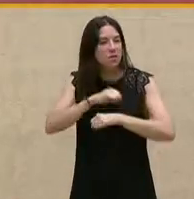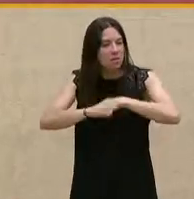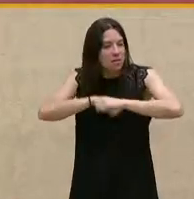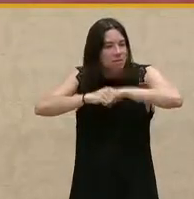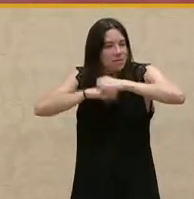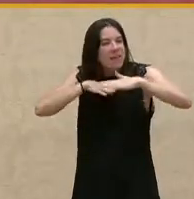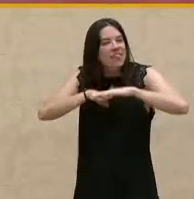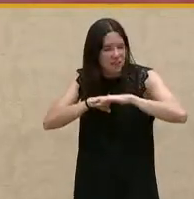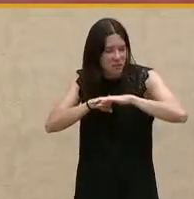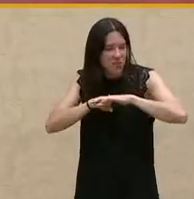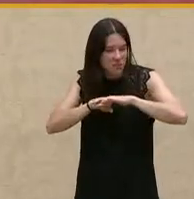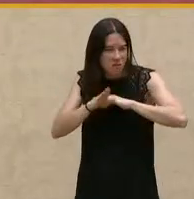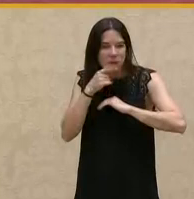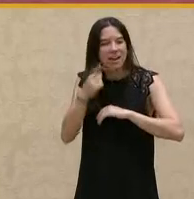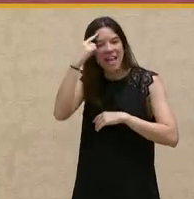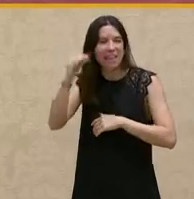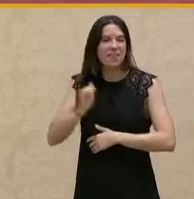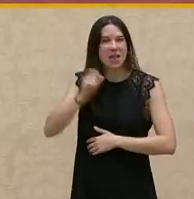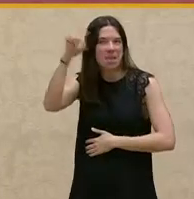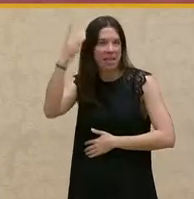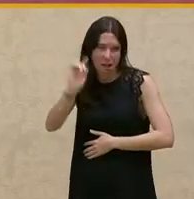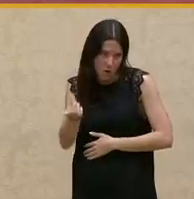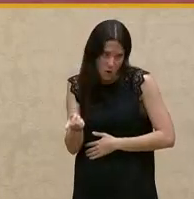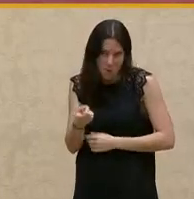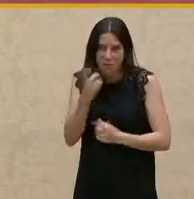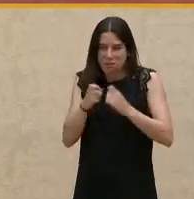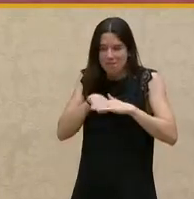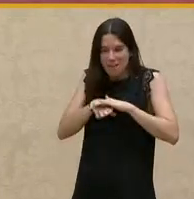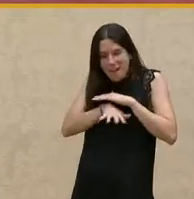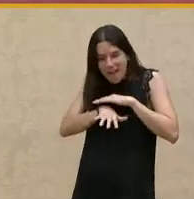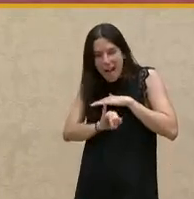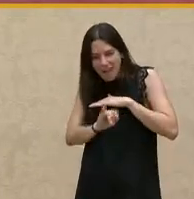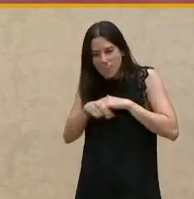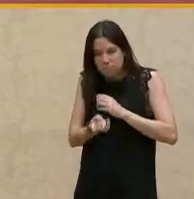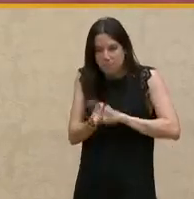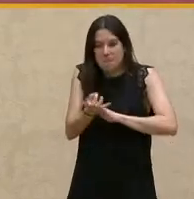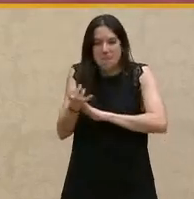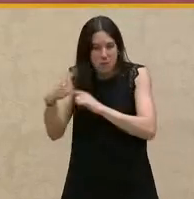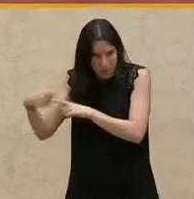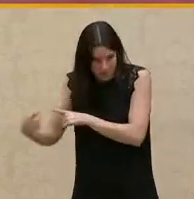podido recibir la propia inteligencia artificial, pero creo que la inteligencia artificial, pudiendo